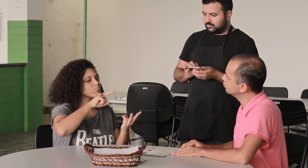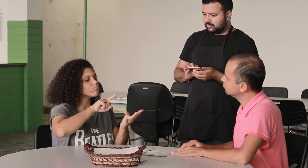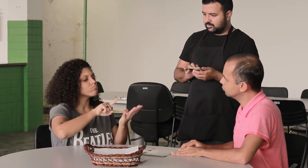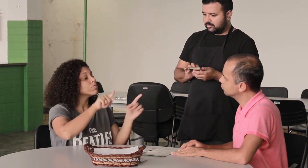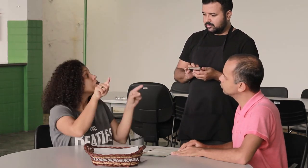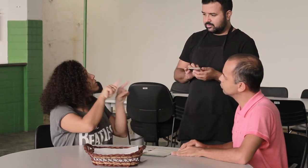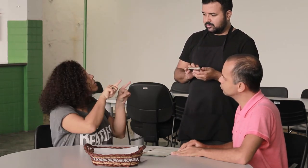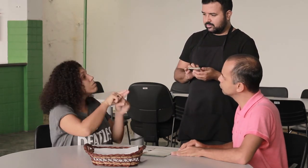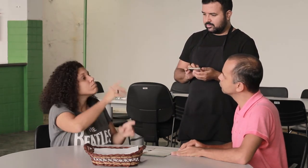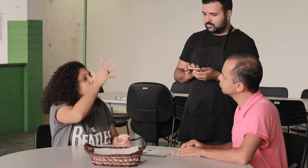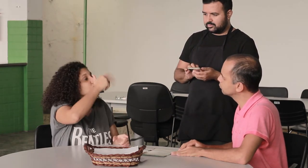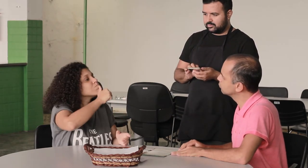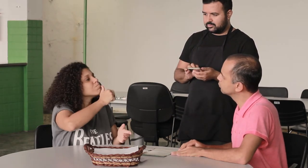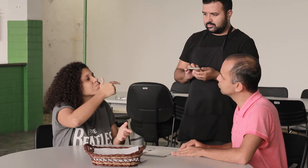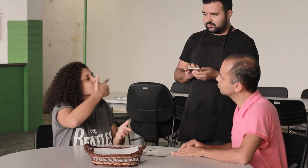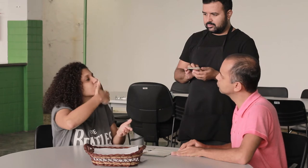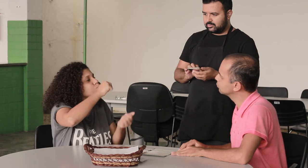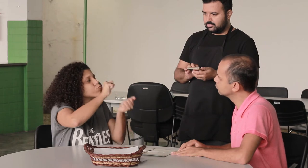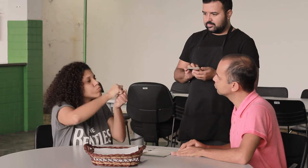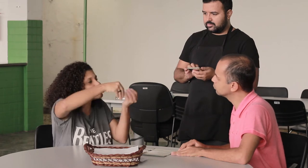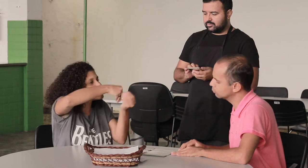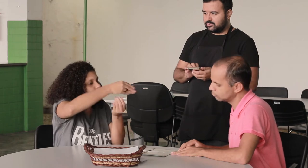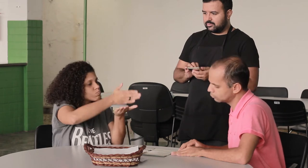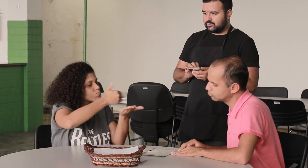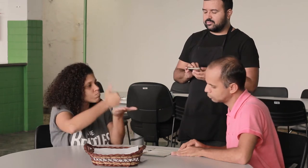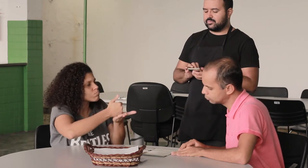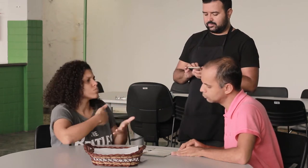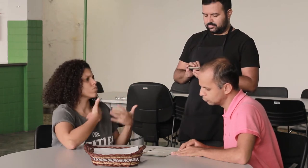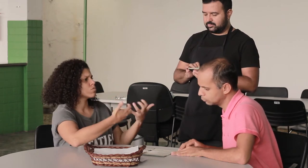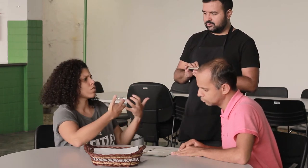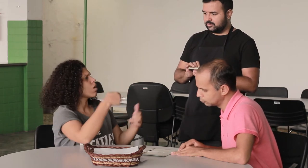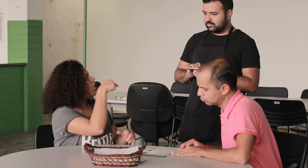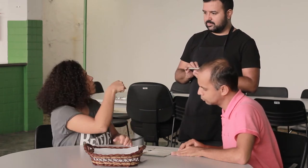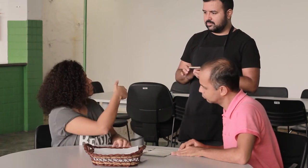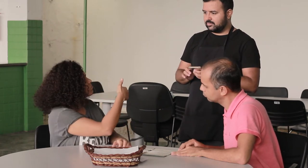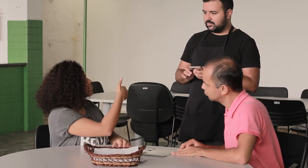pouco sal, pedaço de queijo e frango hmm, que delícia